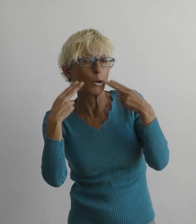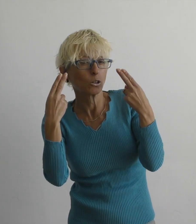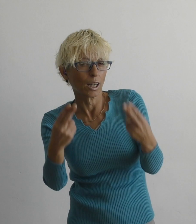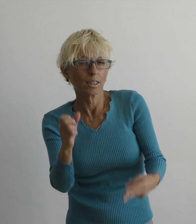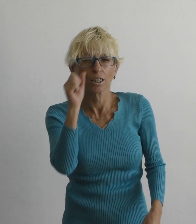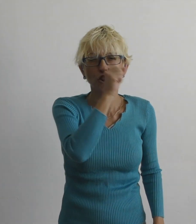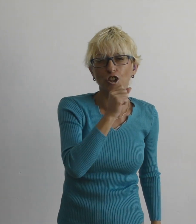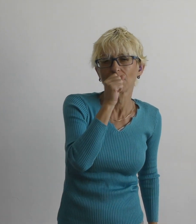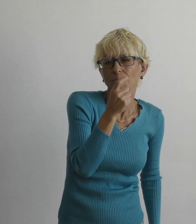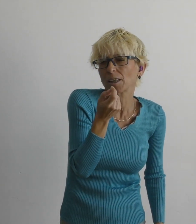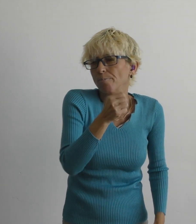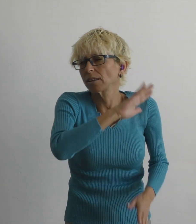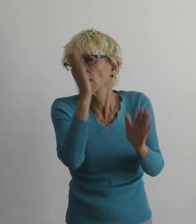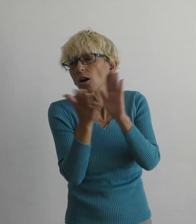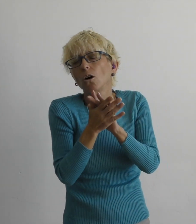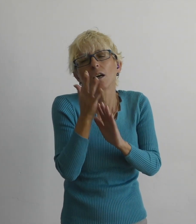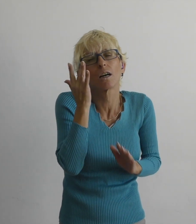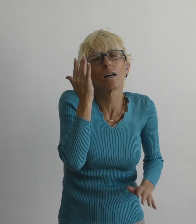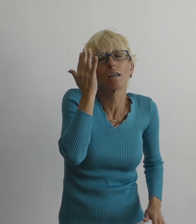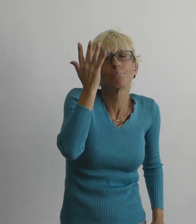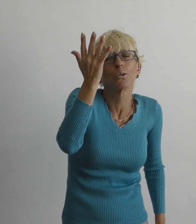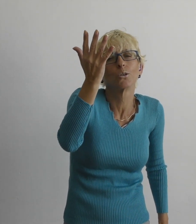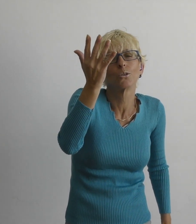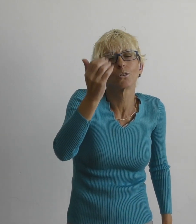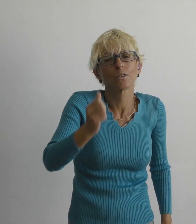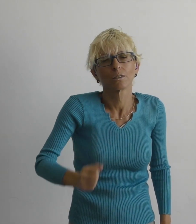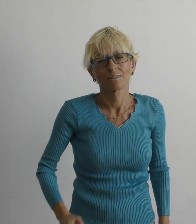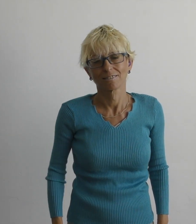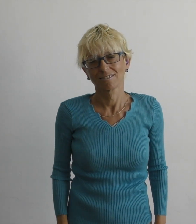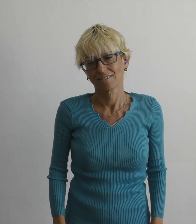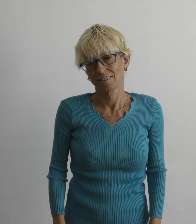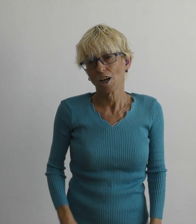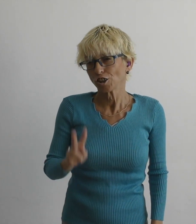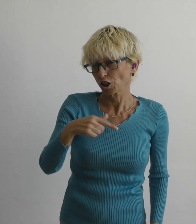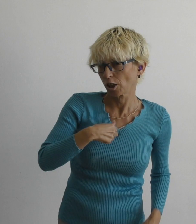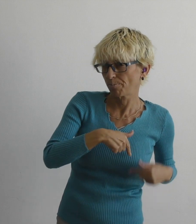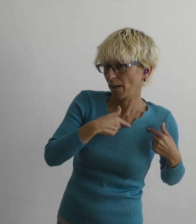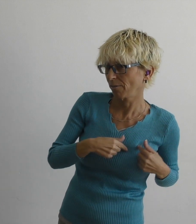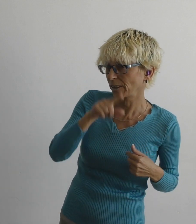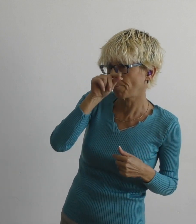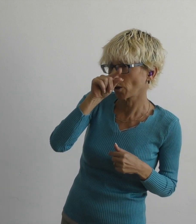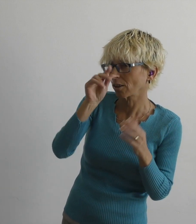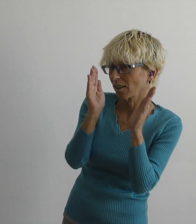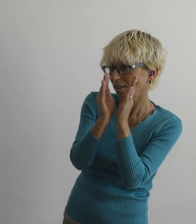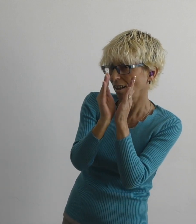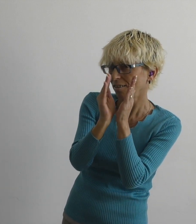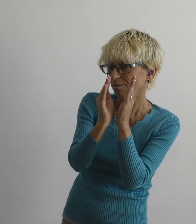והיא פותרת לשירים כמעט את כל החלומות יש לי בלב ציפור קטנה